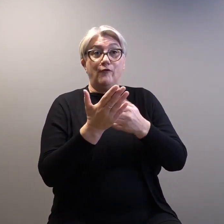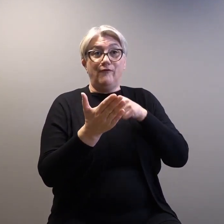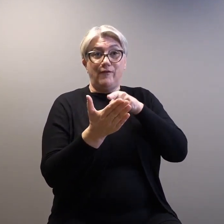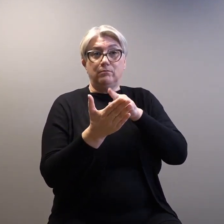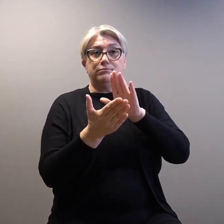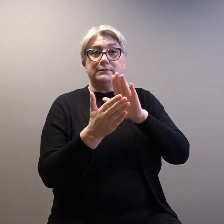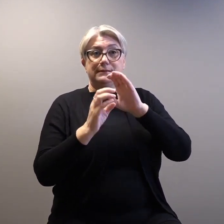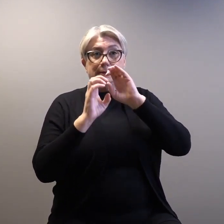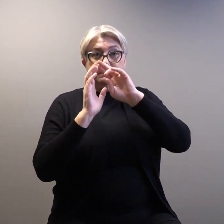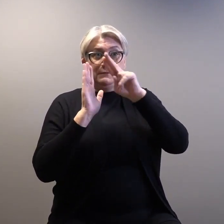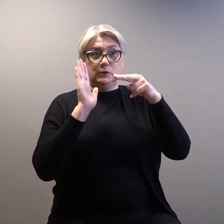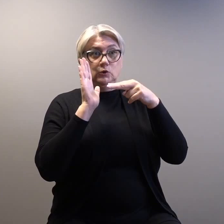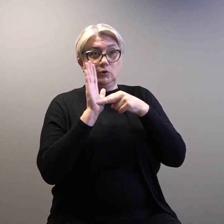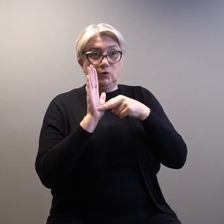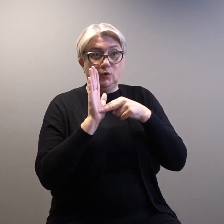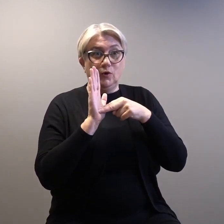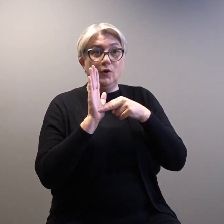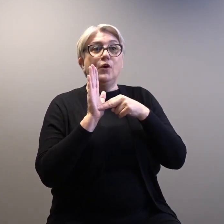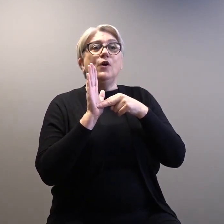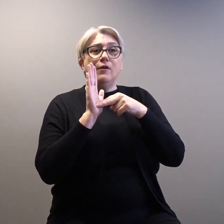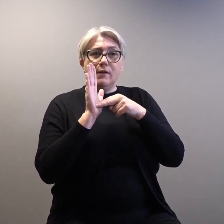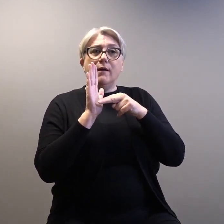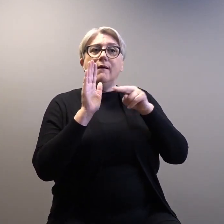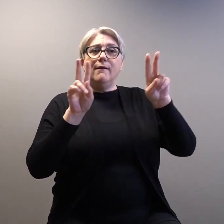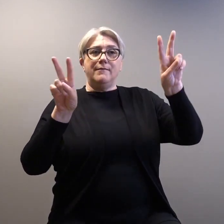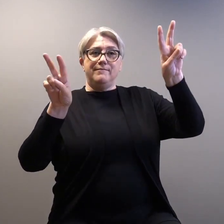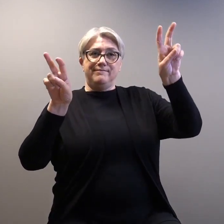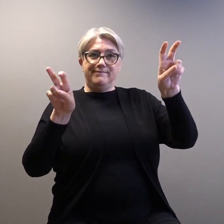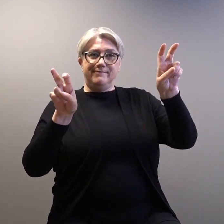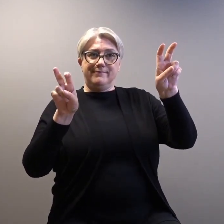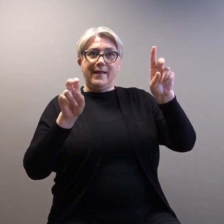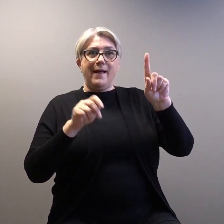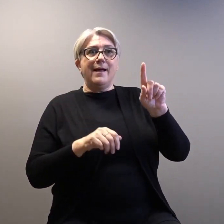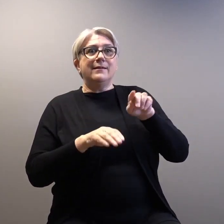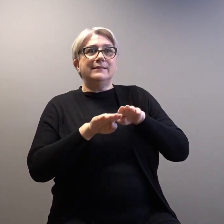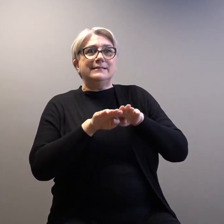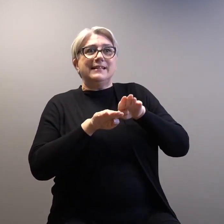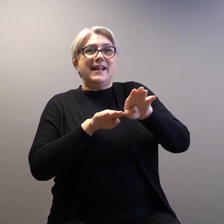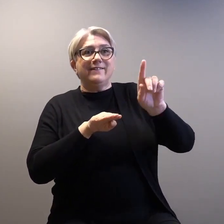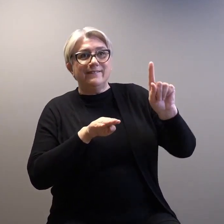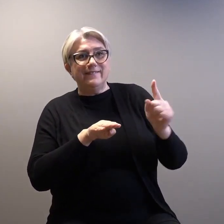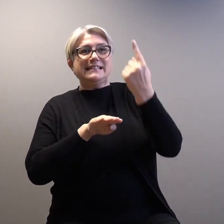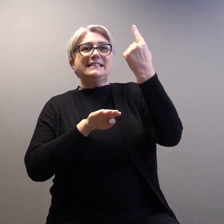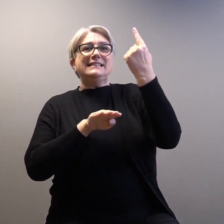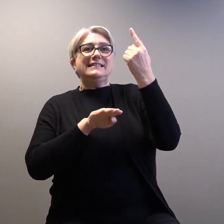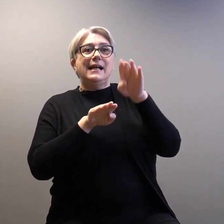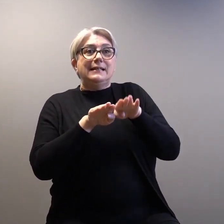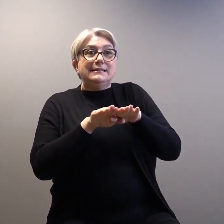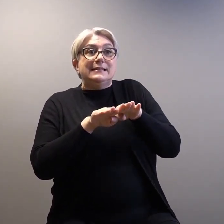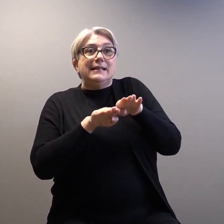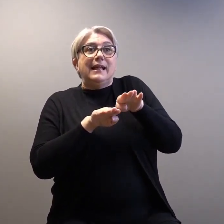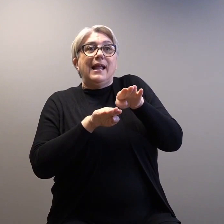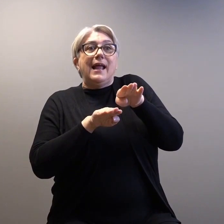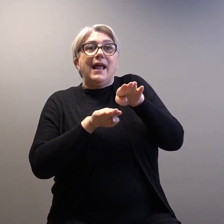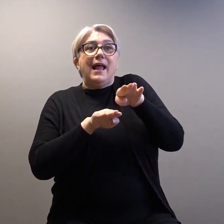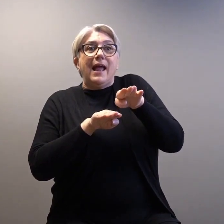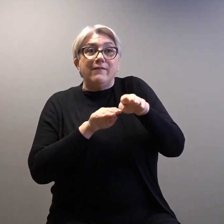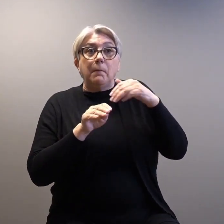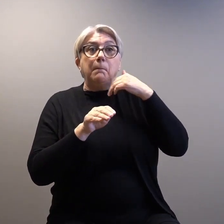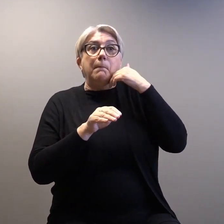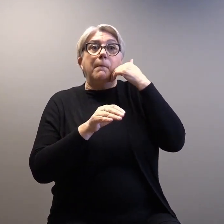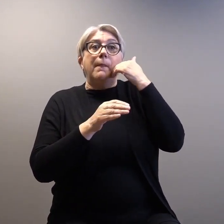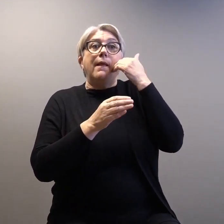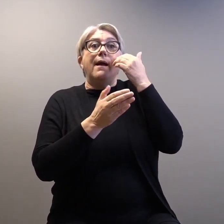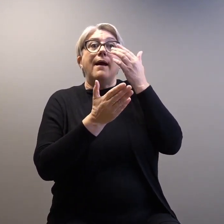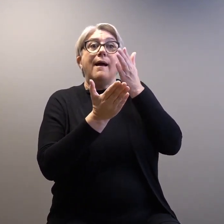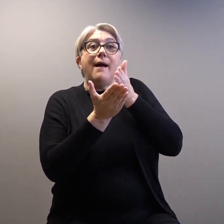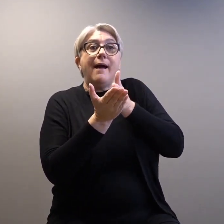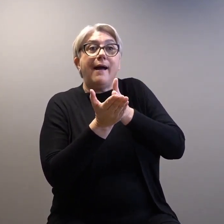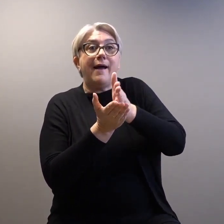frumvarps um Samskiptamiðstöð væri stigið fyrsta skrefið í þá átt